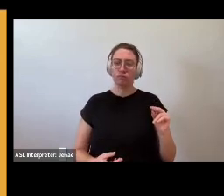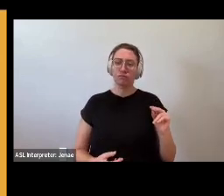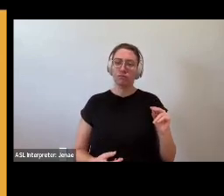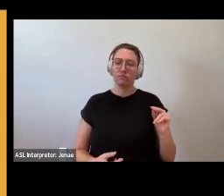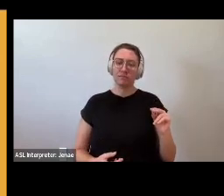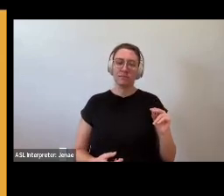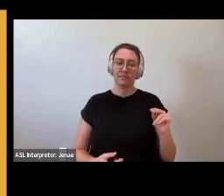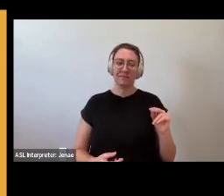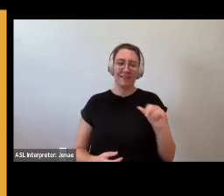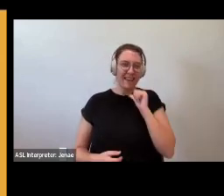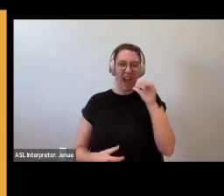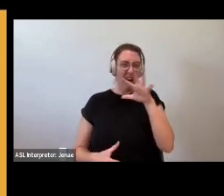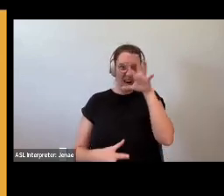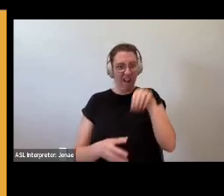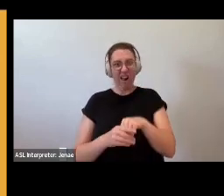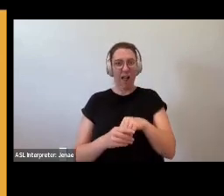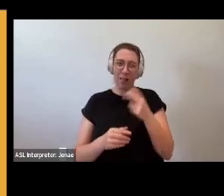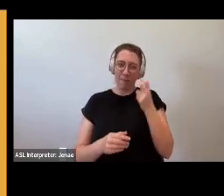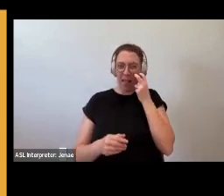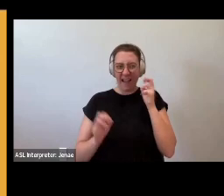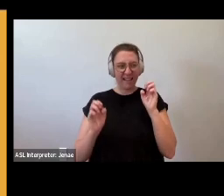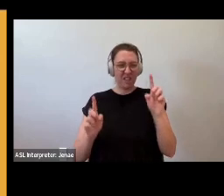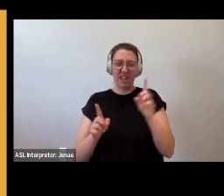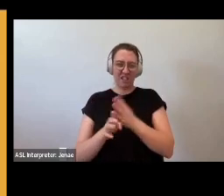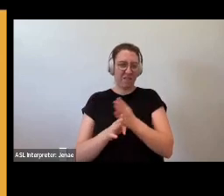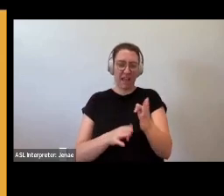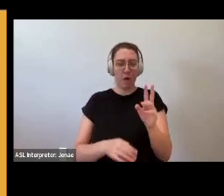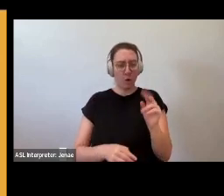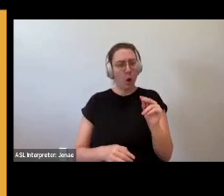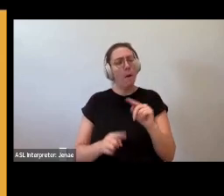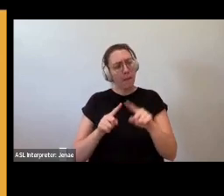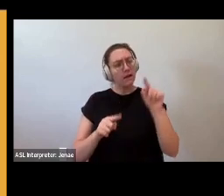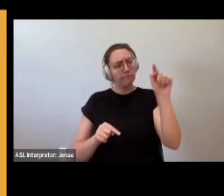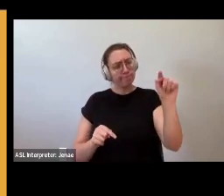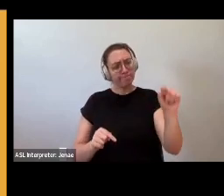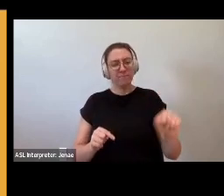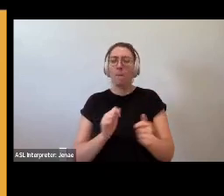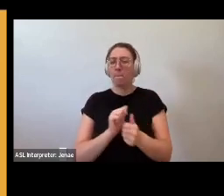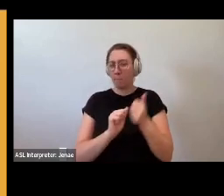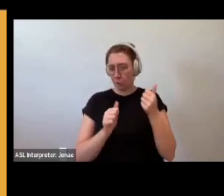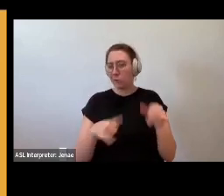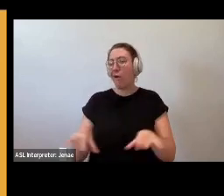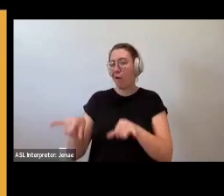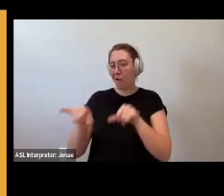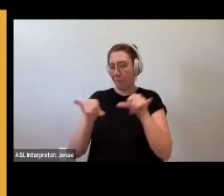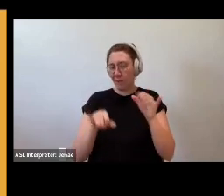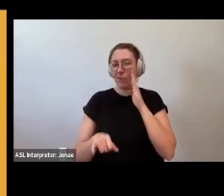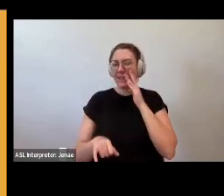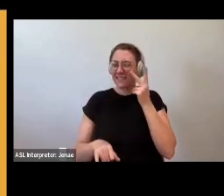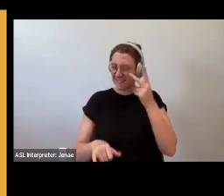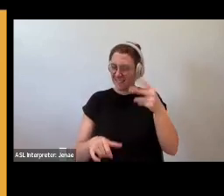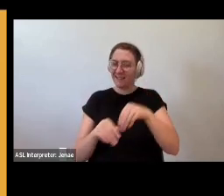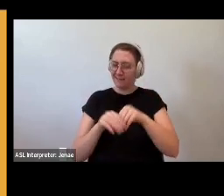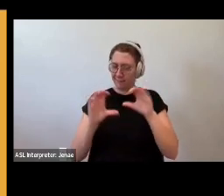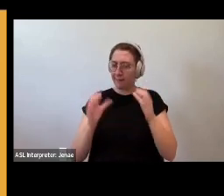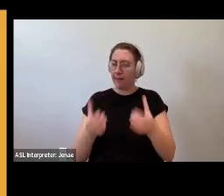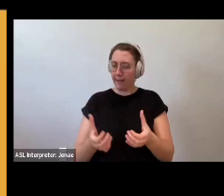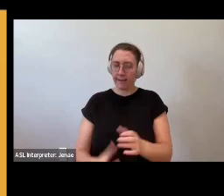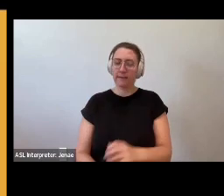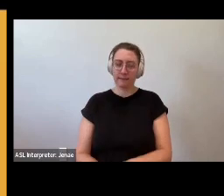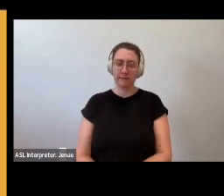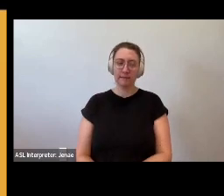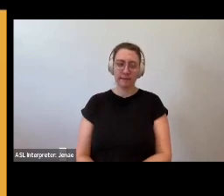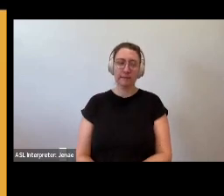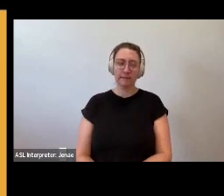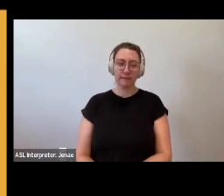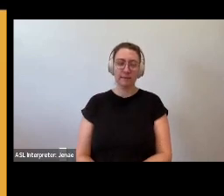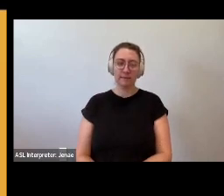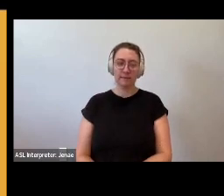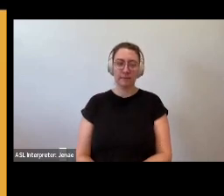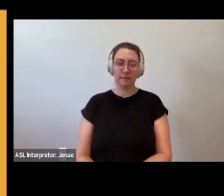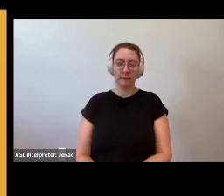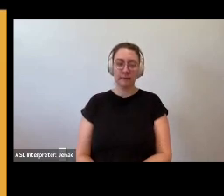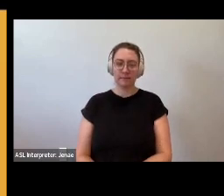campo de la educación para la ceguera, pero sí las que se encuentran con mayor frecuencia en las aulas o las más